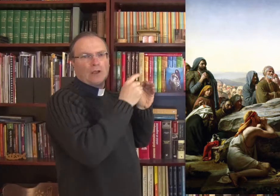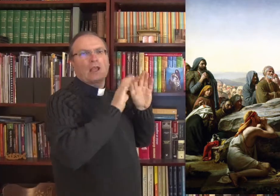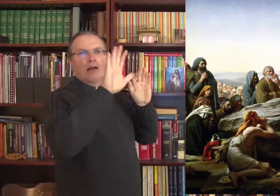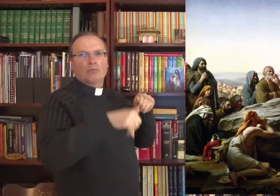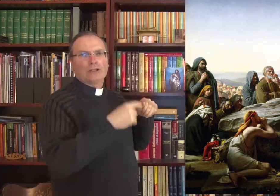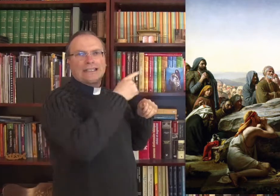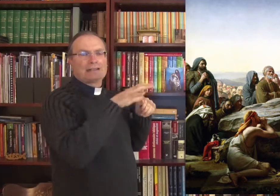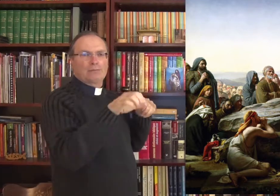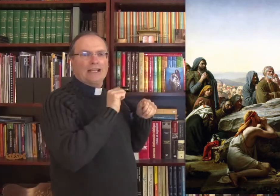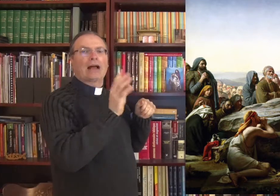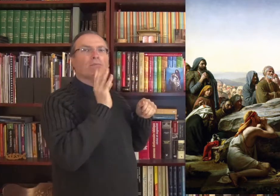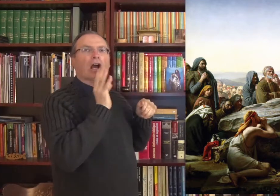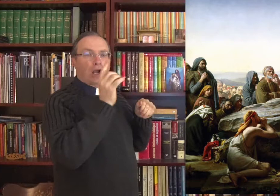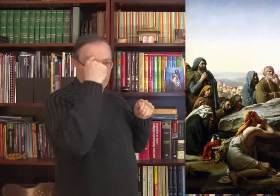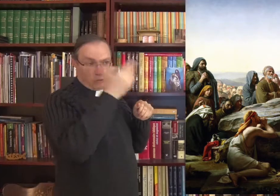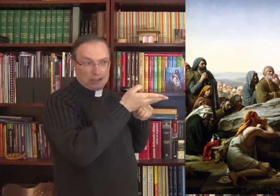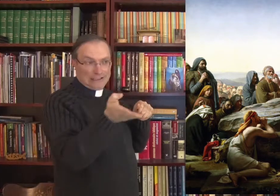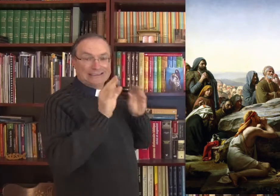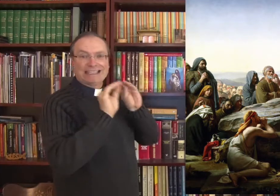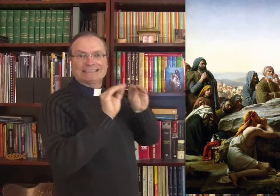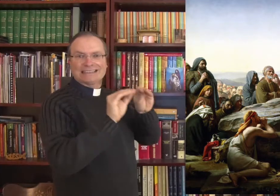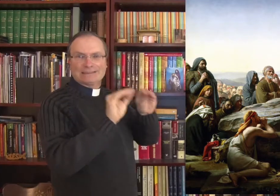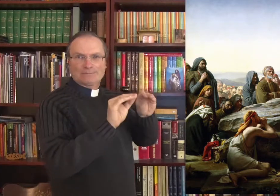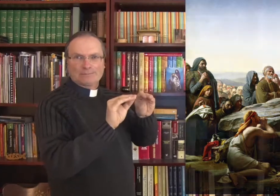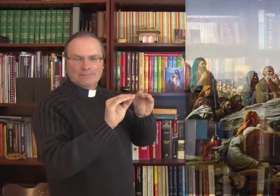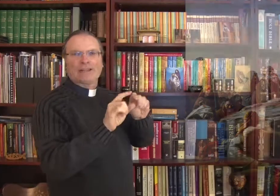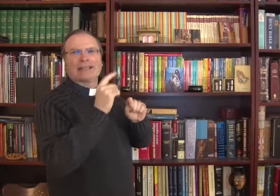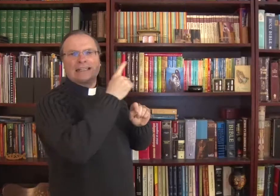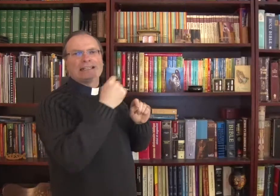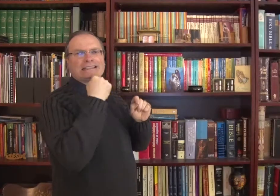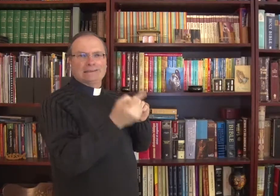Puis il prit la parole pour les enseigner; il dit: